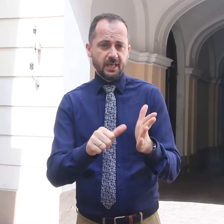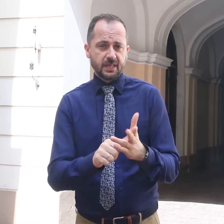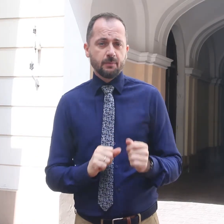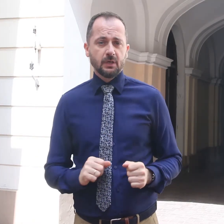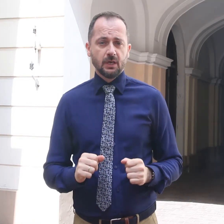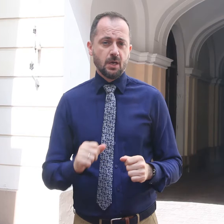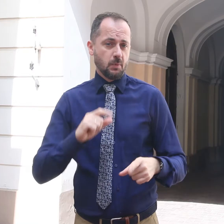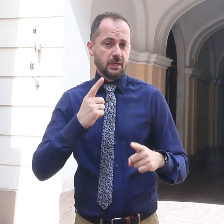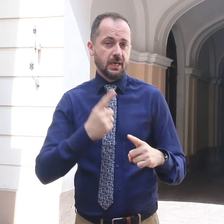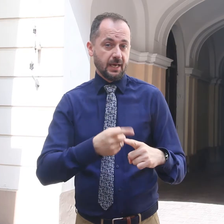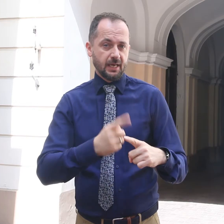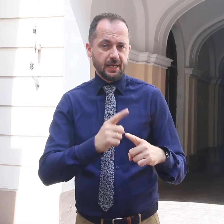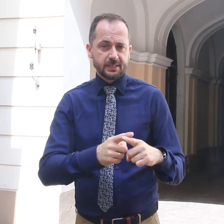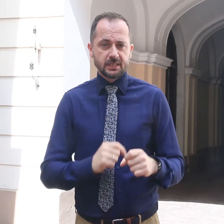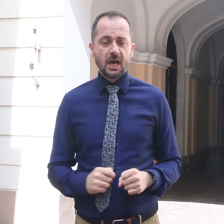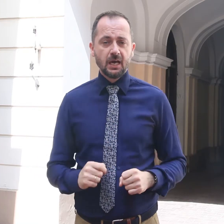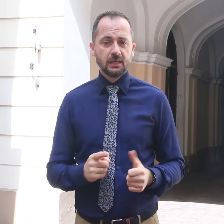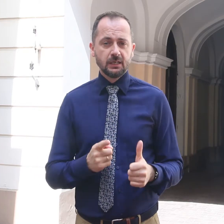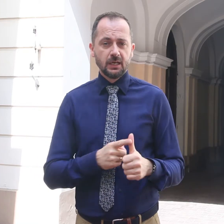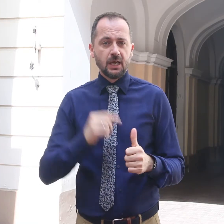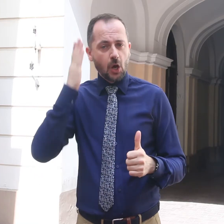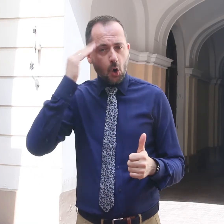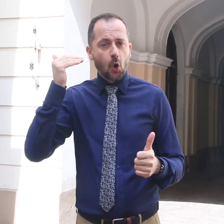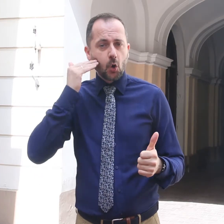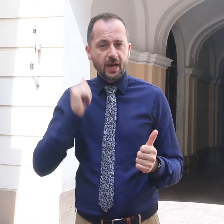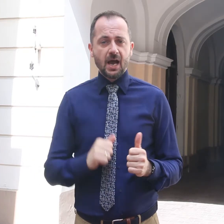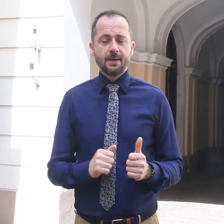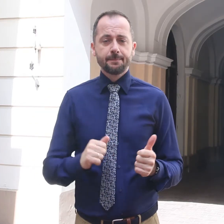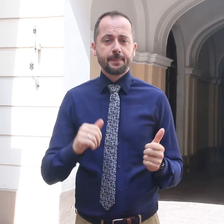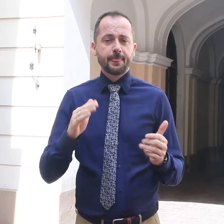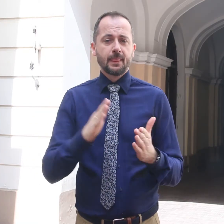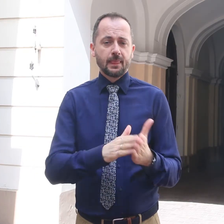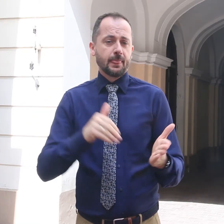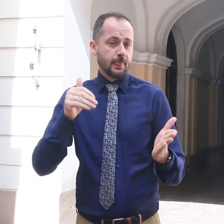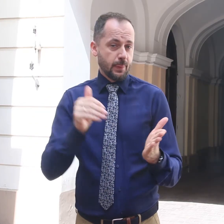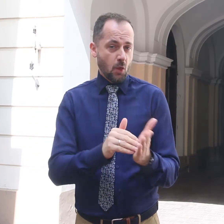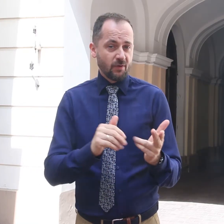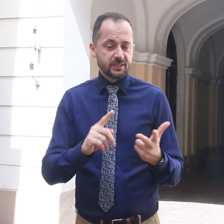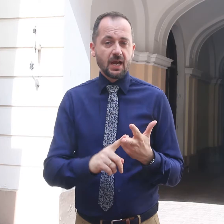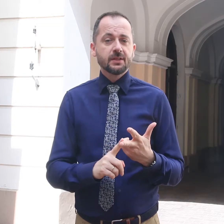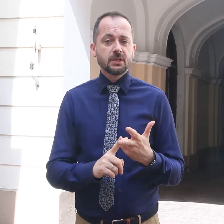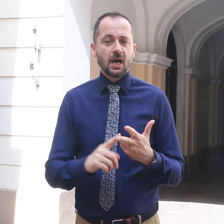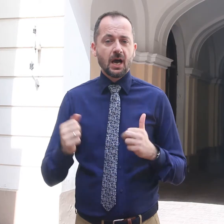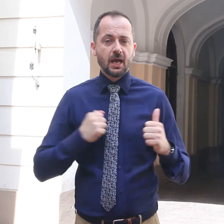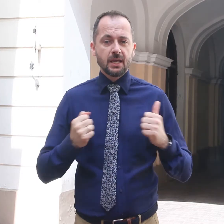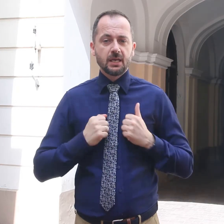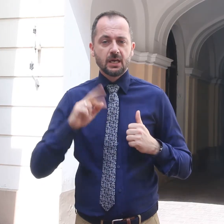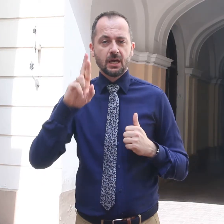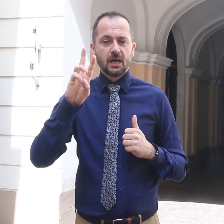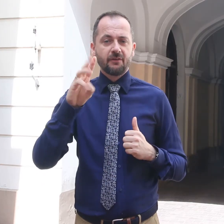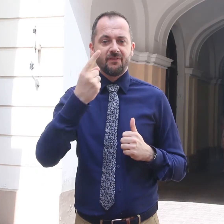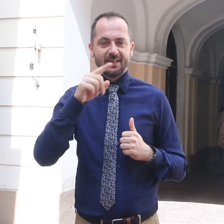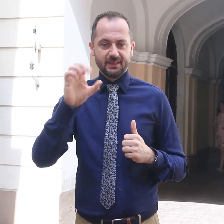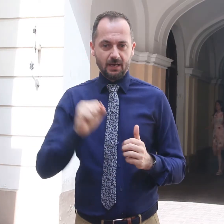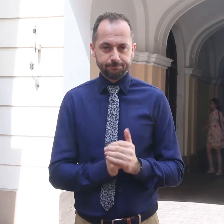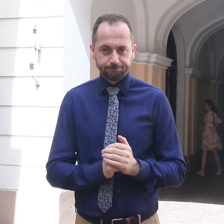Kandydatami była Grecja, Nowa Zelandia, Korea południowa i Rwanda.